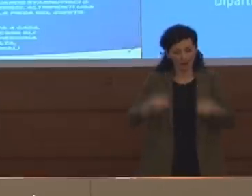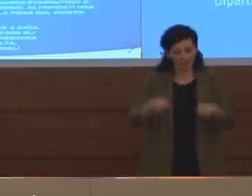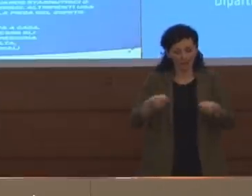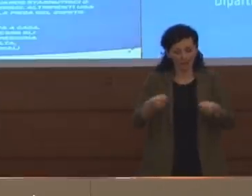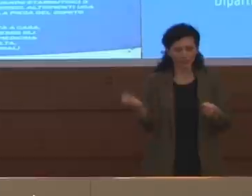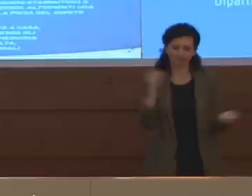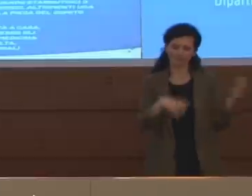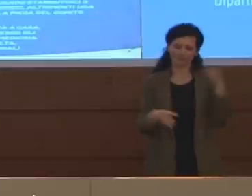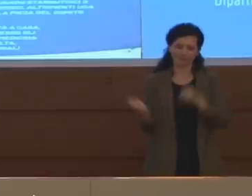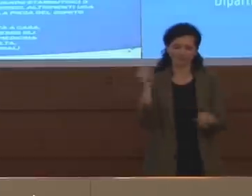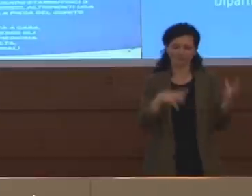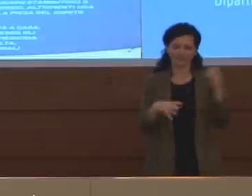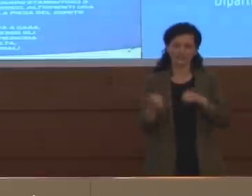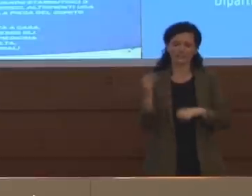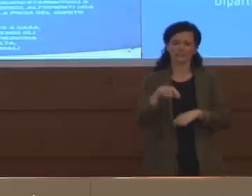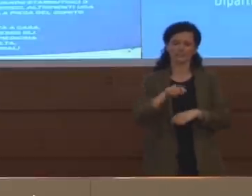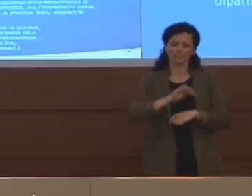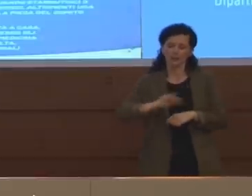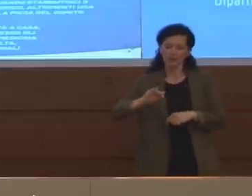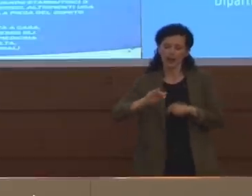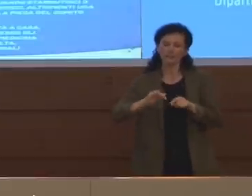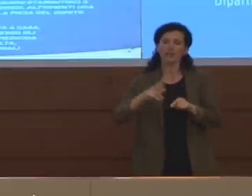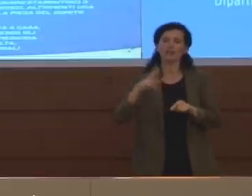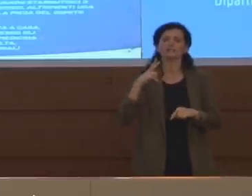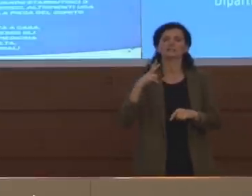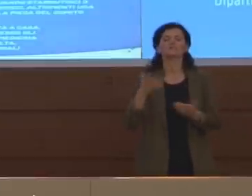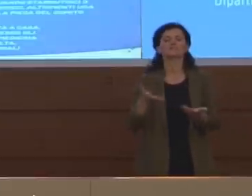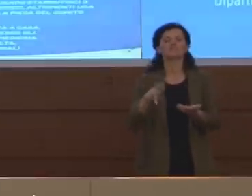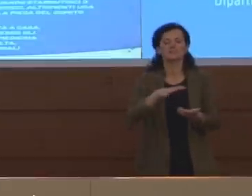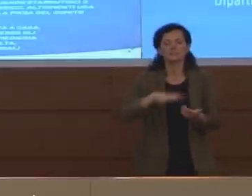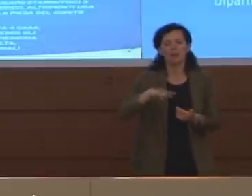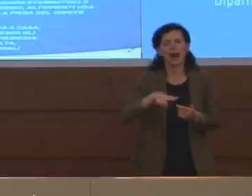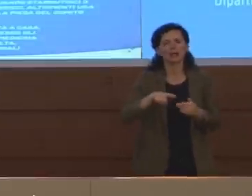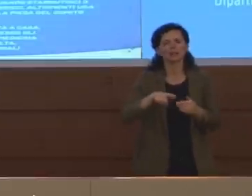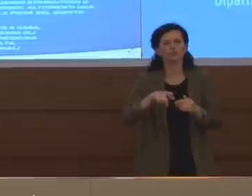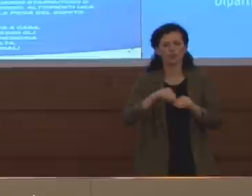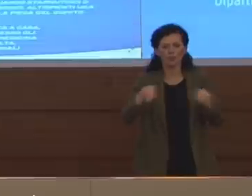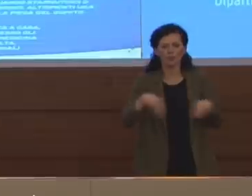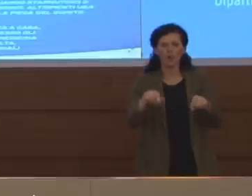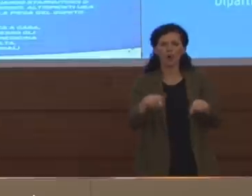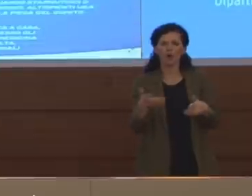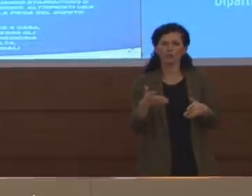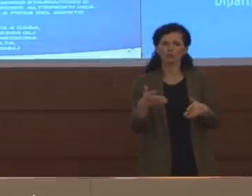lasciavamo sempre uno spazio. Perché quello spazio? Come l'abbiamo definito noi,